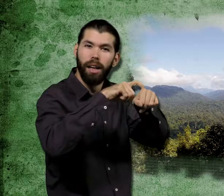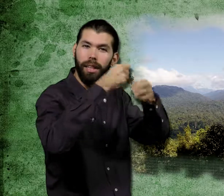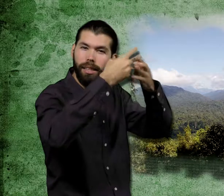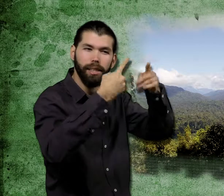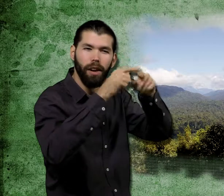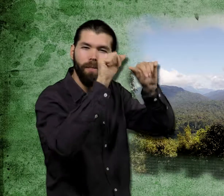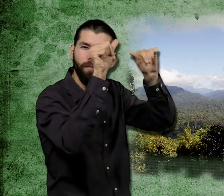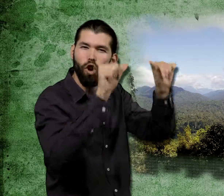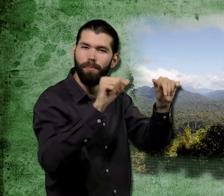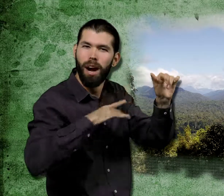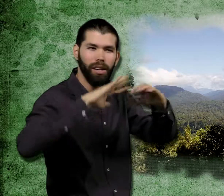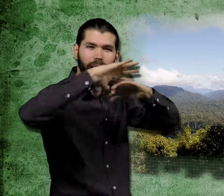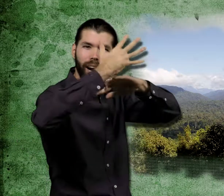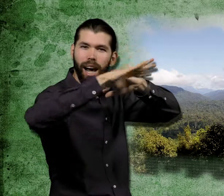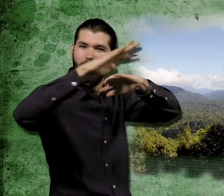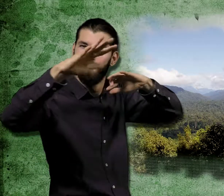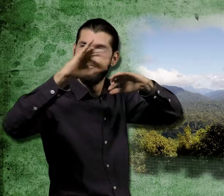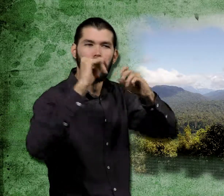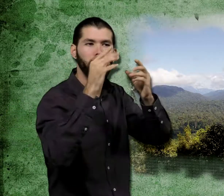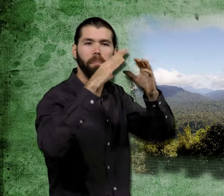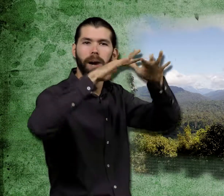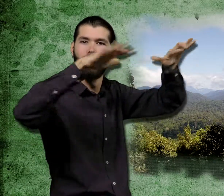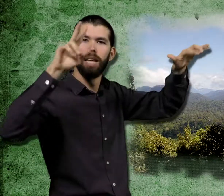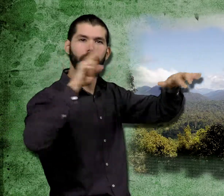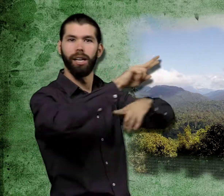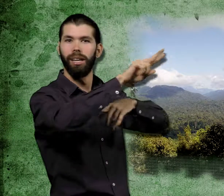definits per les seves característiques geomorfològiques, paisatgístiques